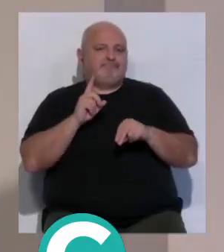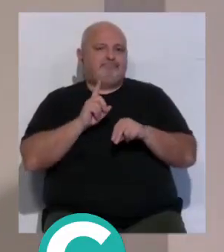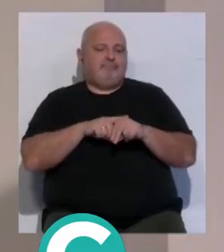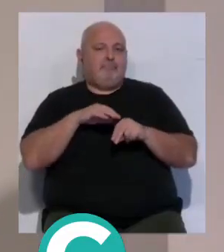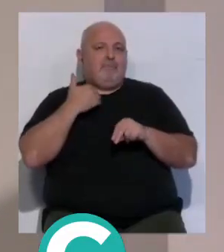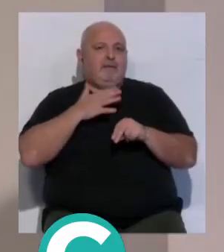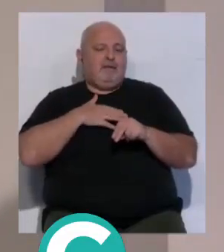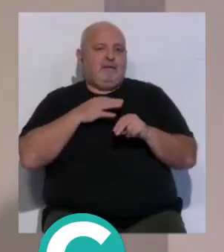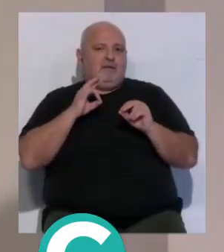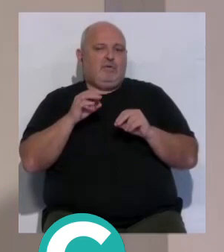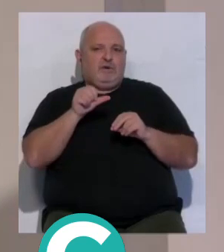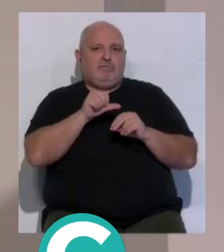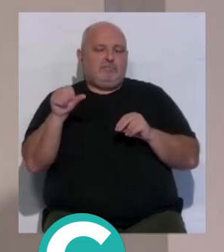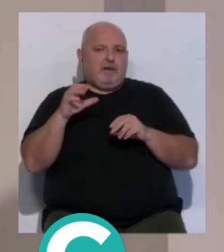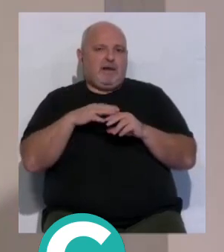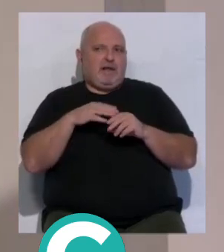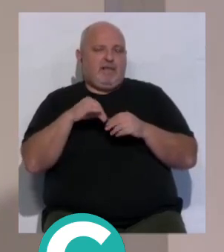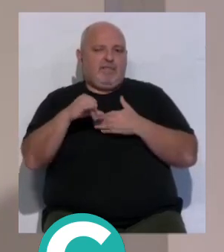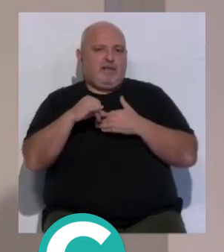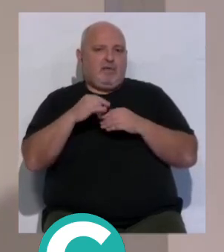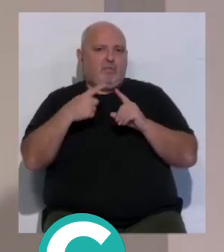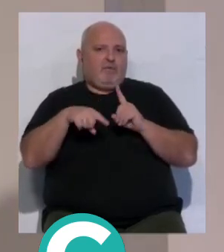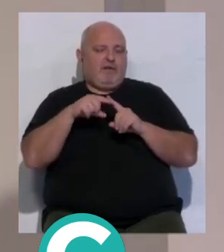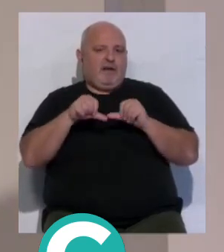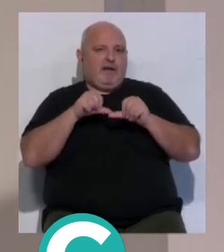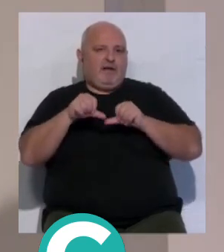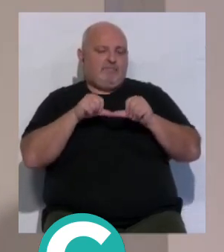mañana ya prácticamente una semana para el regreso a la competición volverá a entrenar